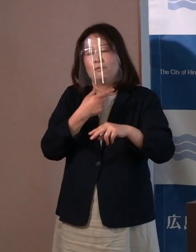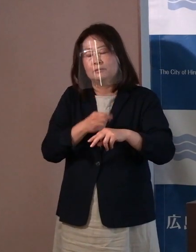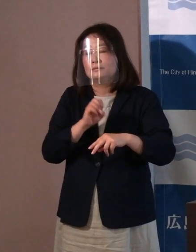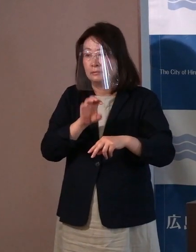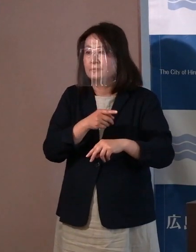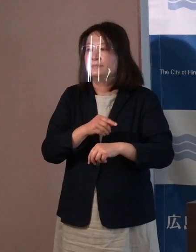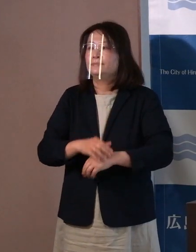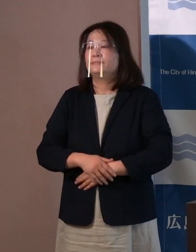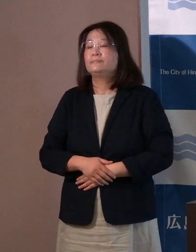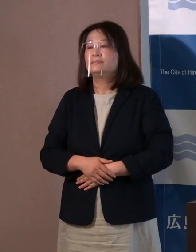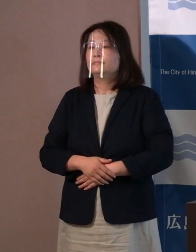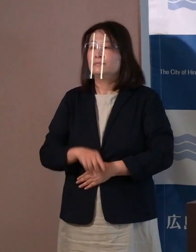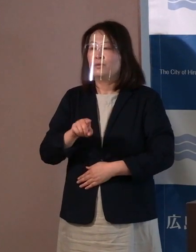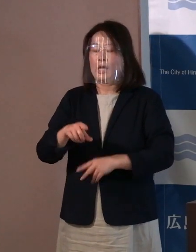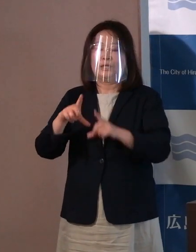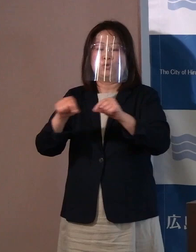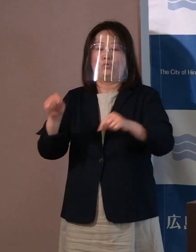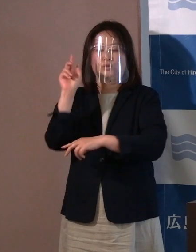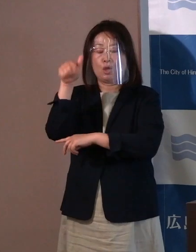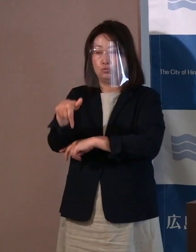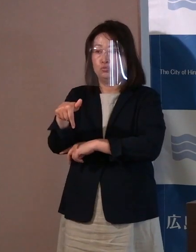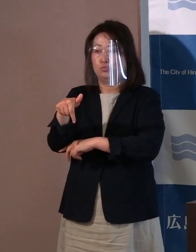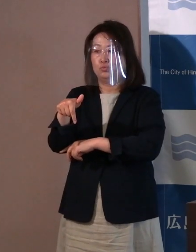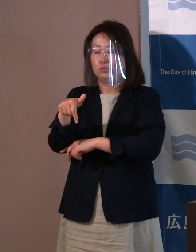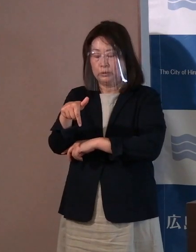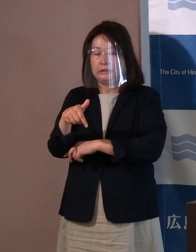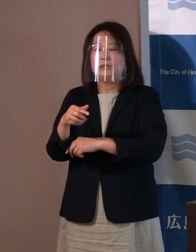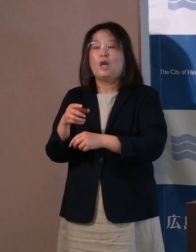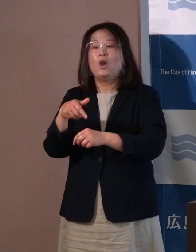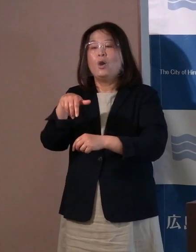これはもう日本政府に オブザーバーではなくて､